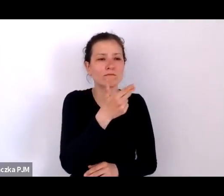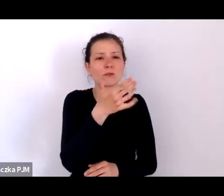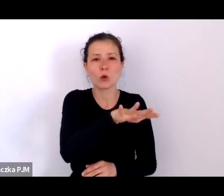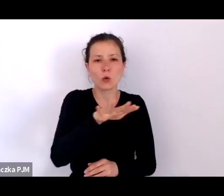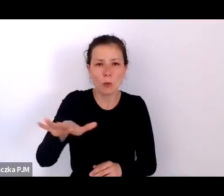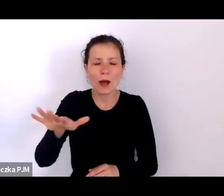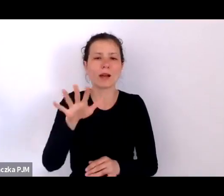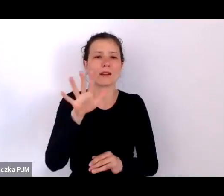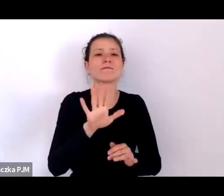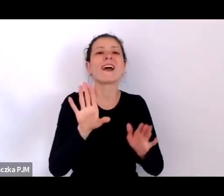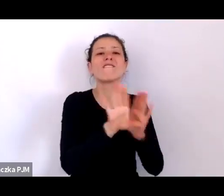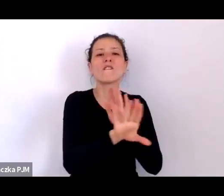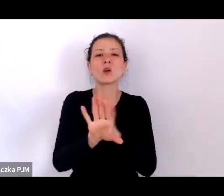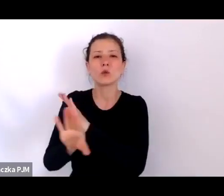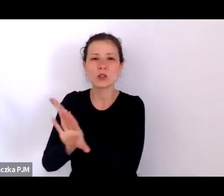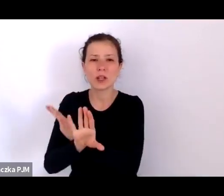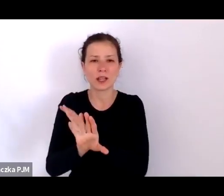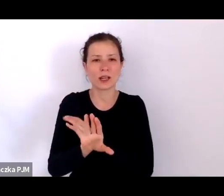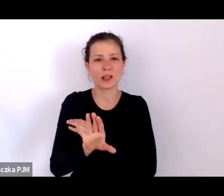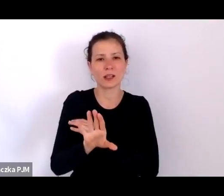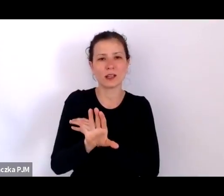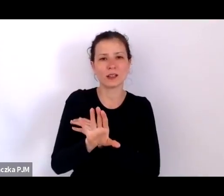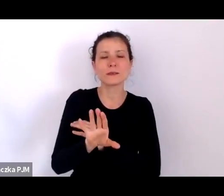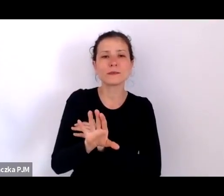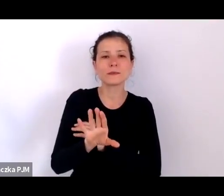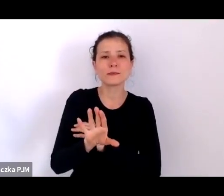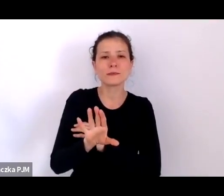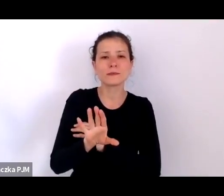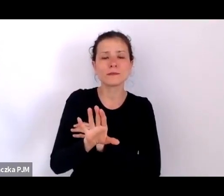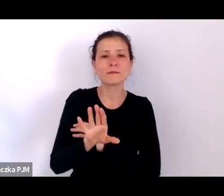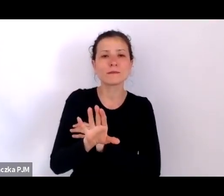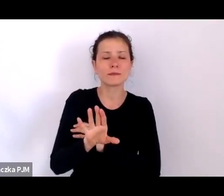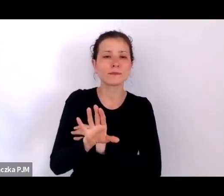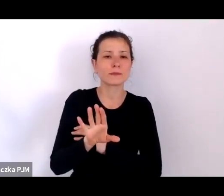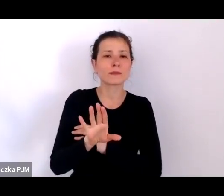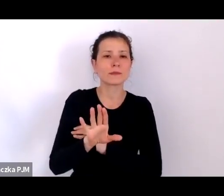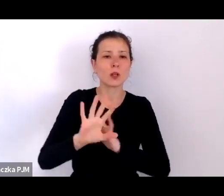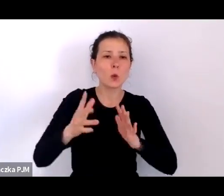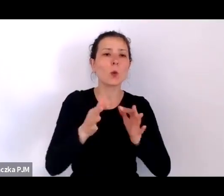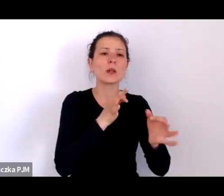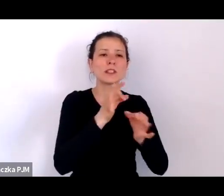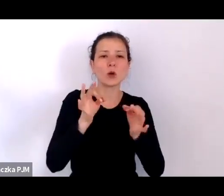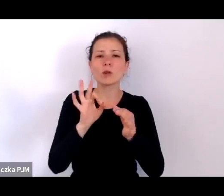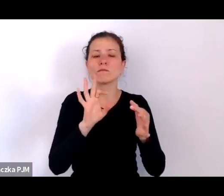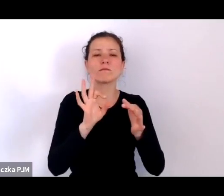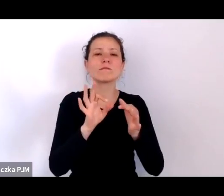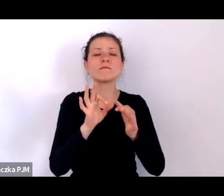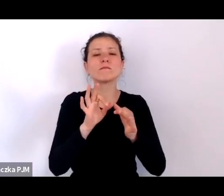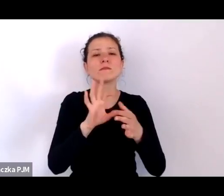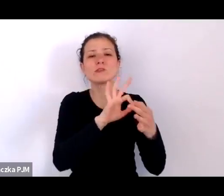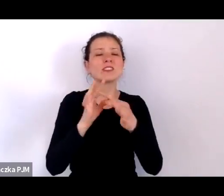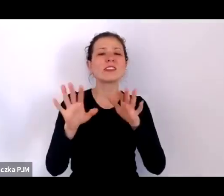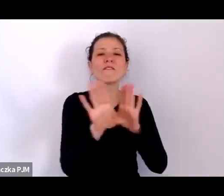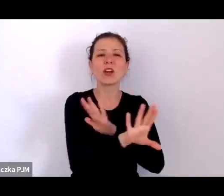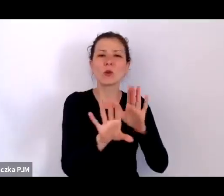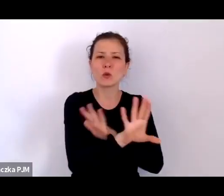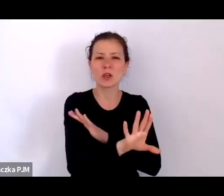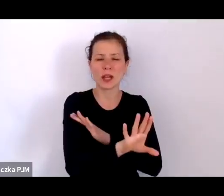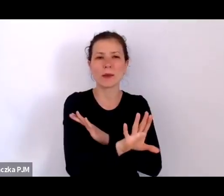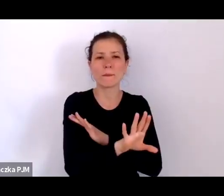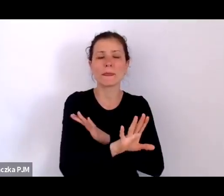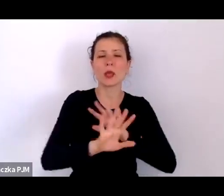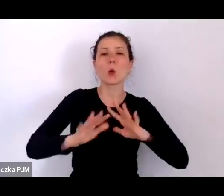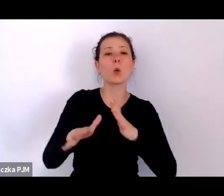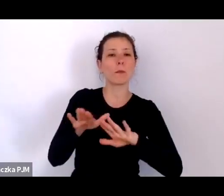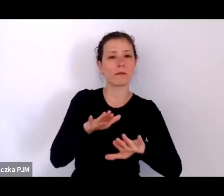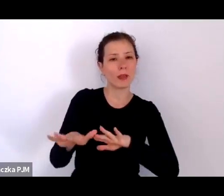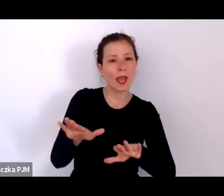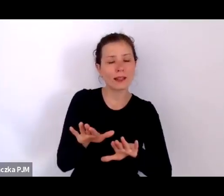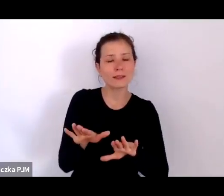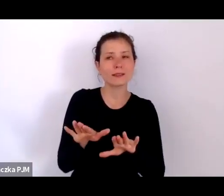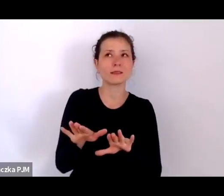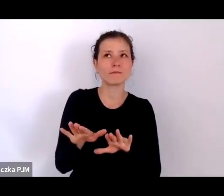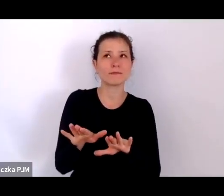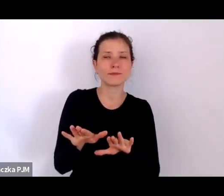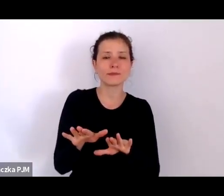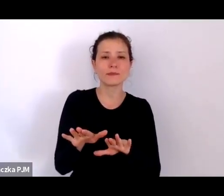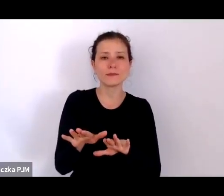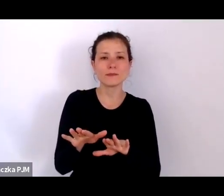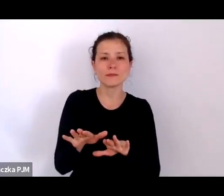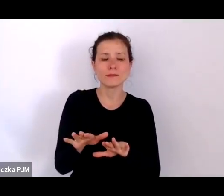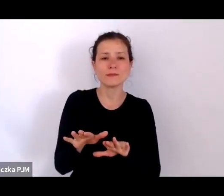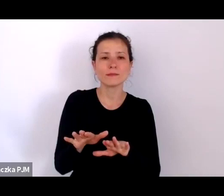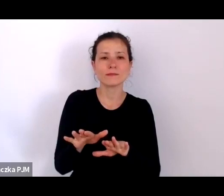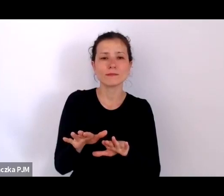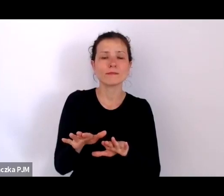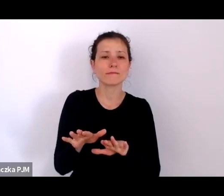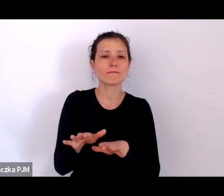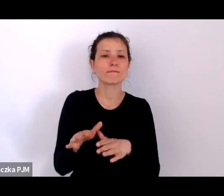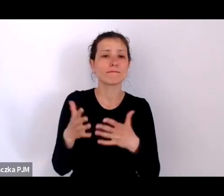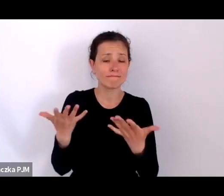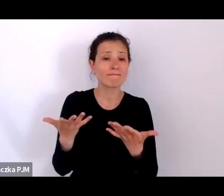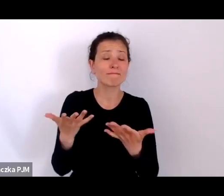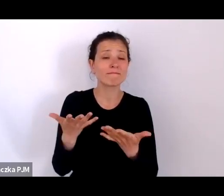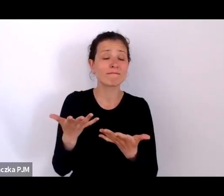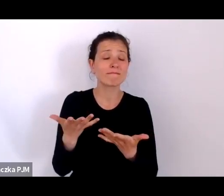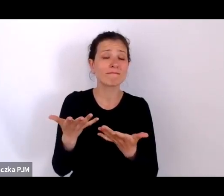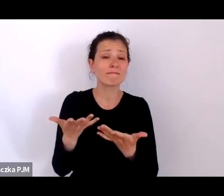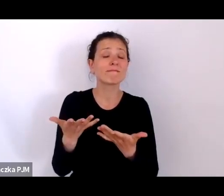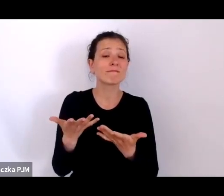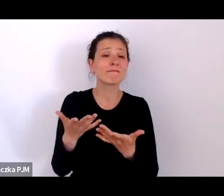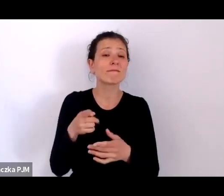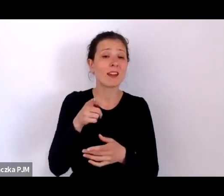o bohaterach takich historii z marginesów, z miejsc, gdzie nie toczy się to życie właściwie reportażystów